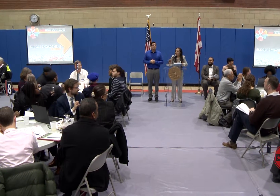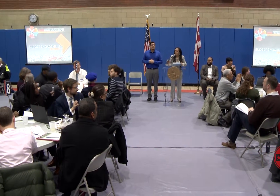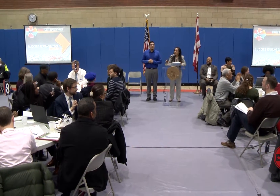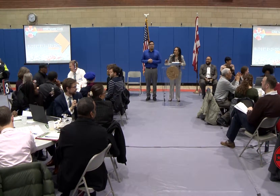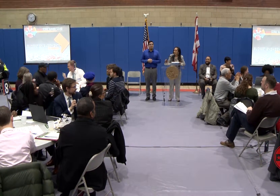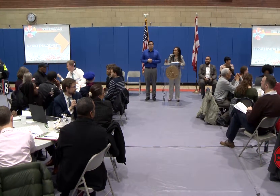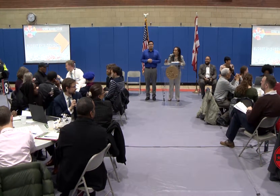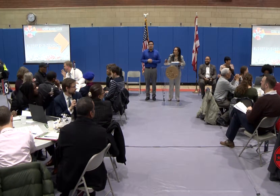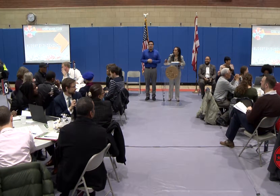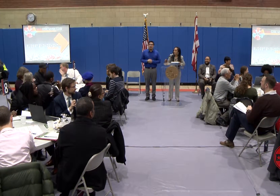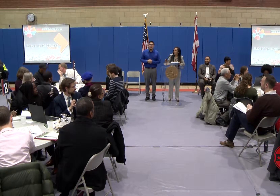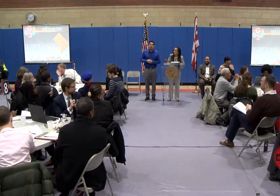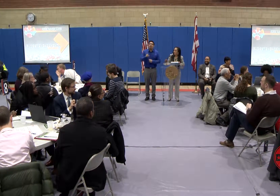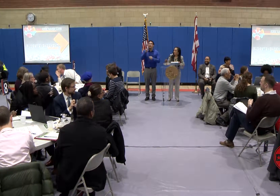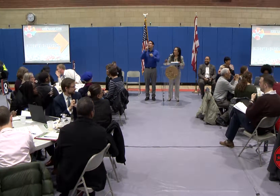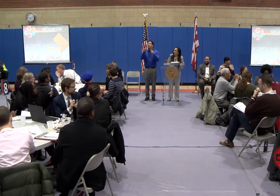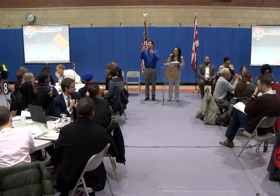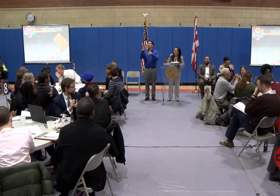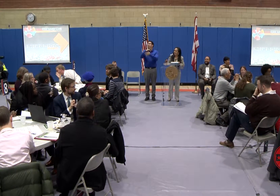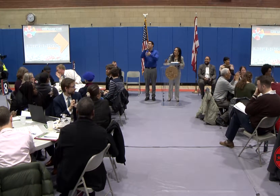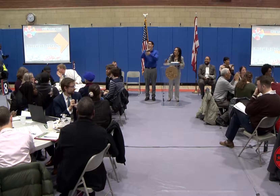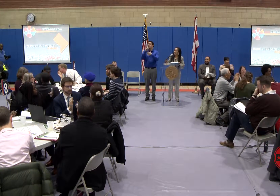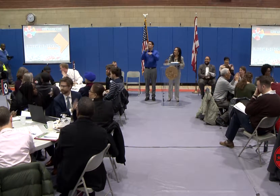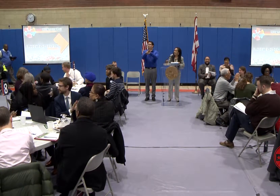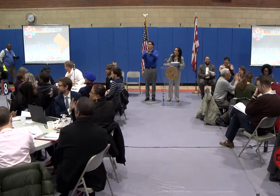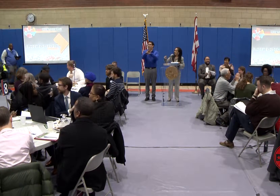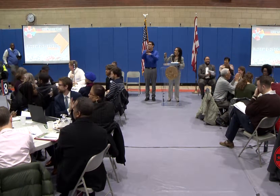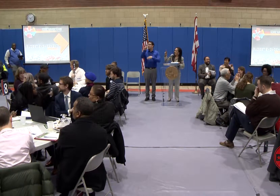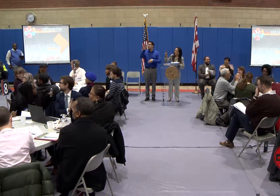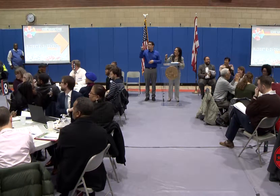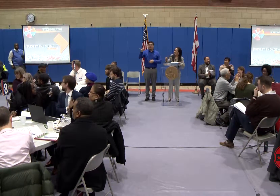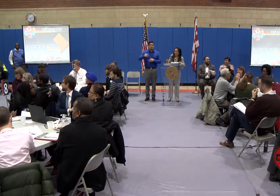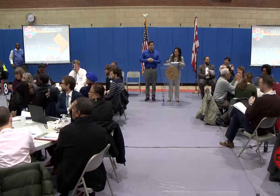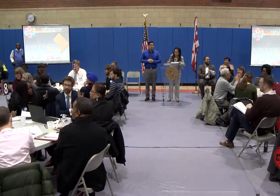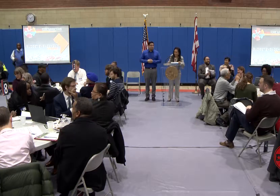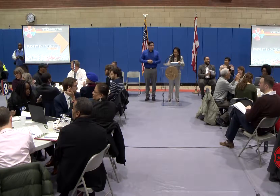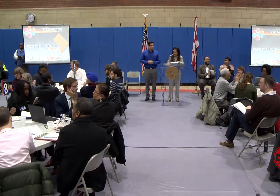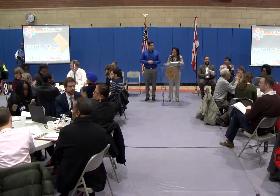SENIOR ADVISOR, BEVERLY PERRY.